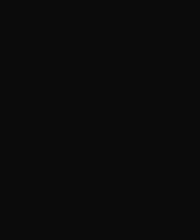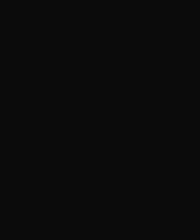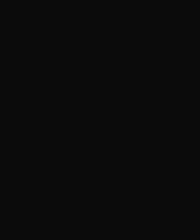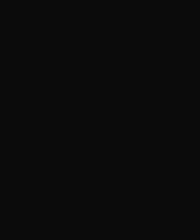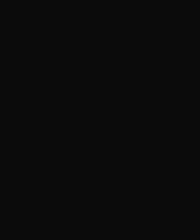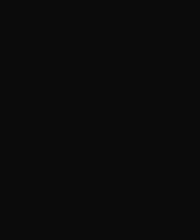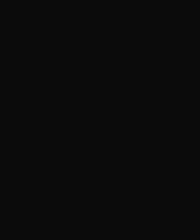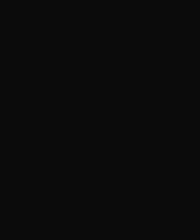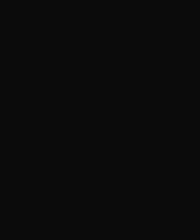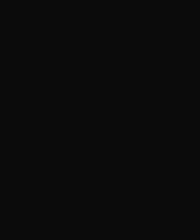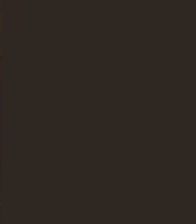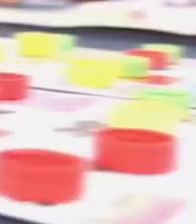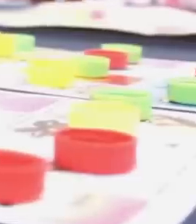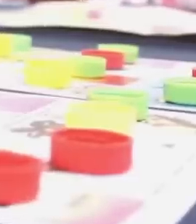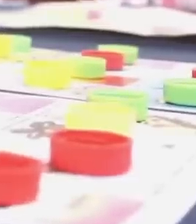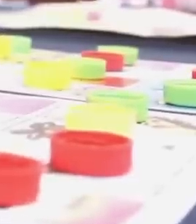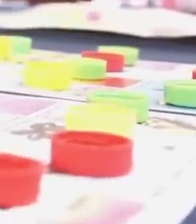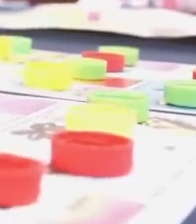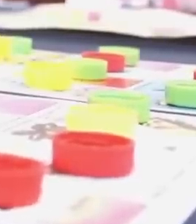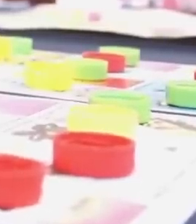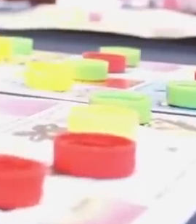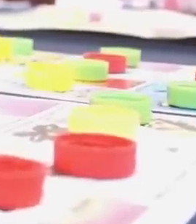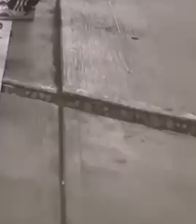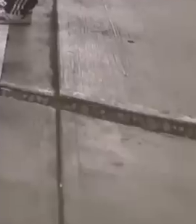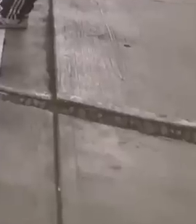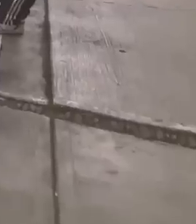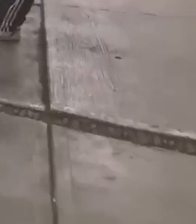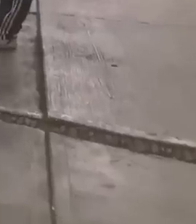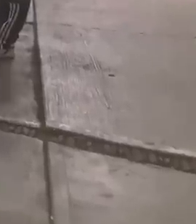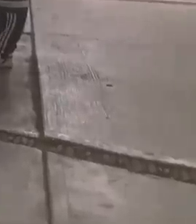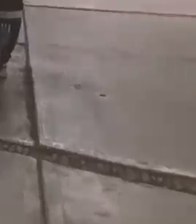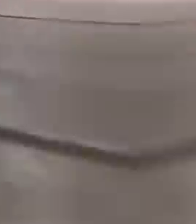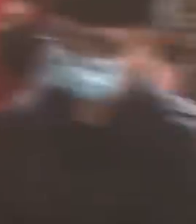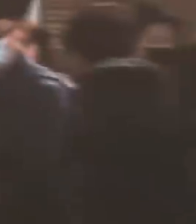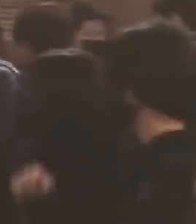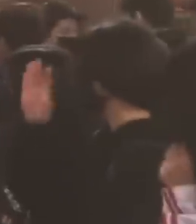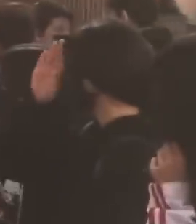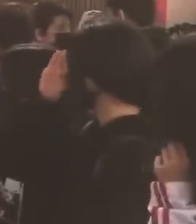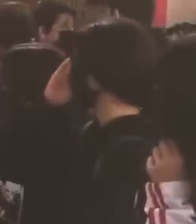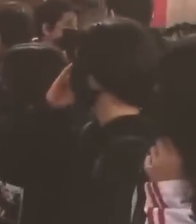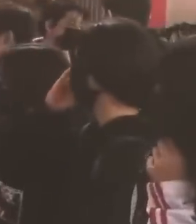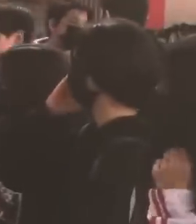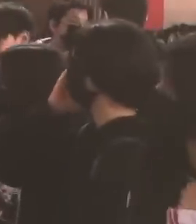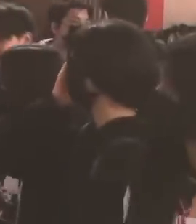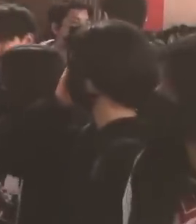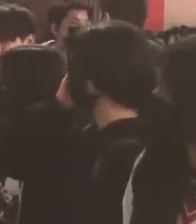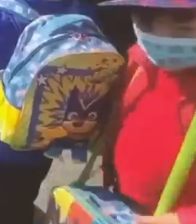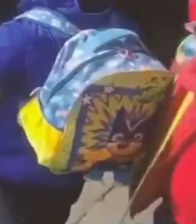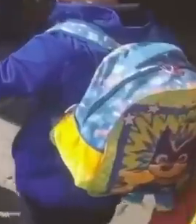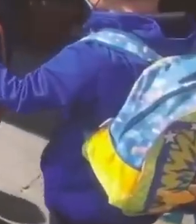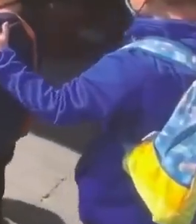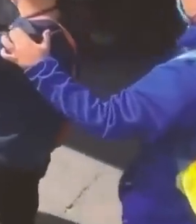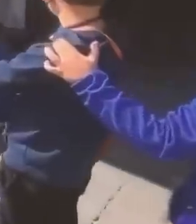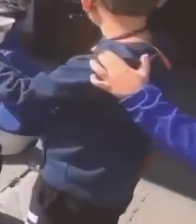no pueden atenderse con la guardia nacional o la policía pues son focos de problemas sociales las